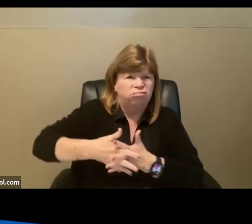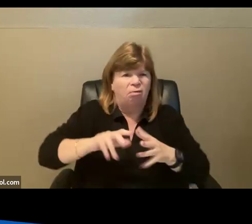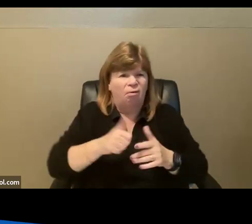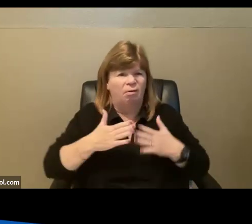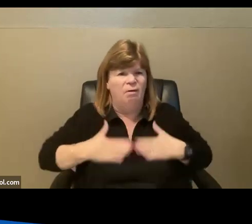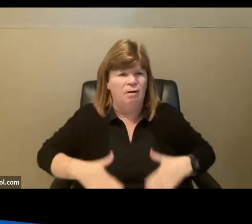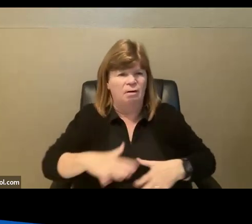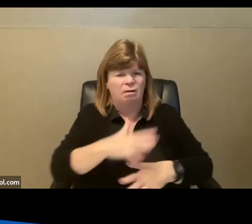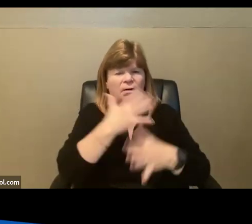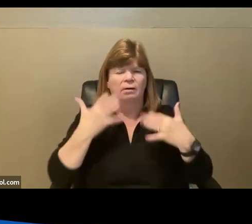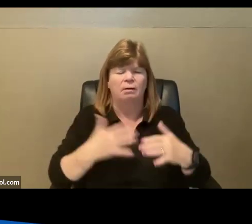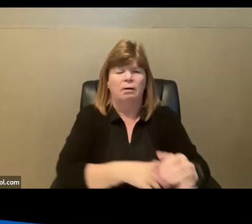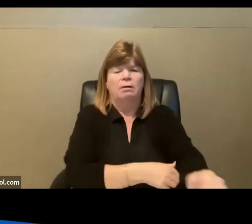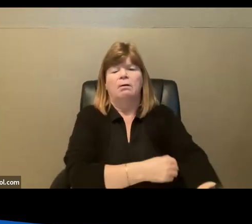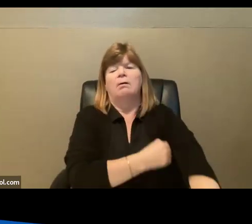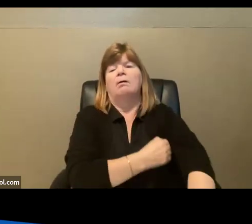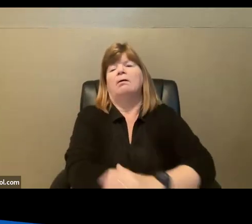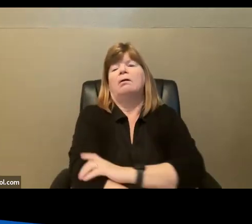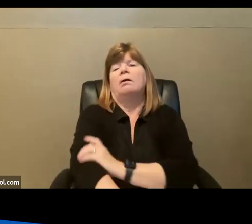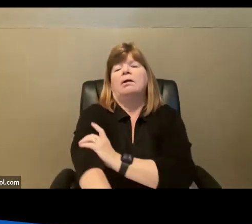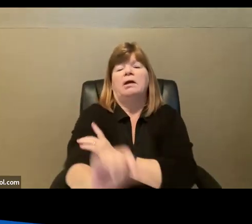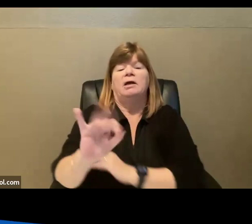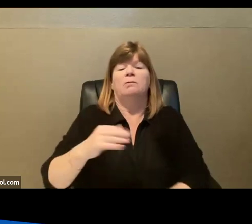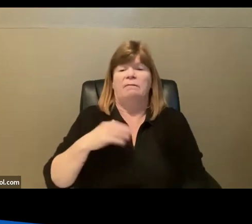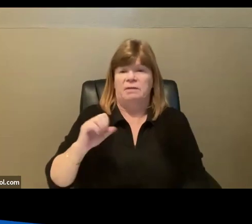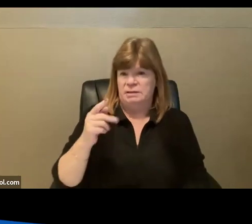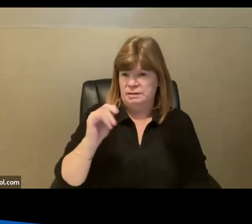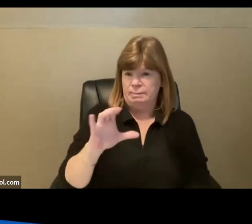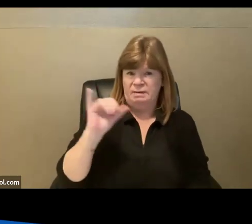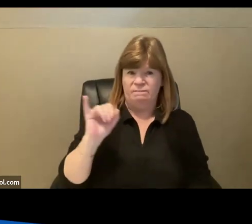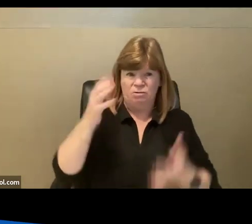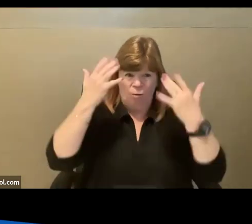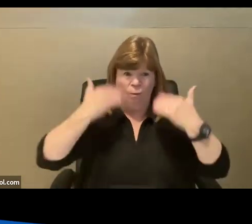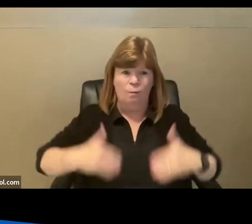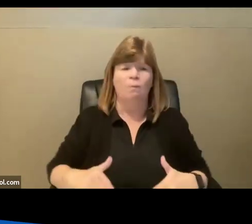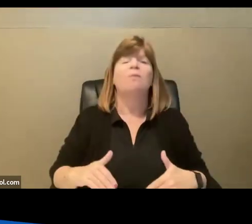Si tienes una infección séptica por todo tu cuerpo,